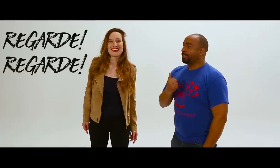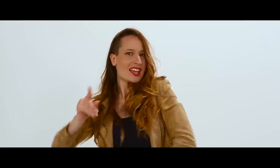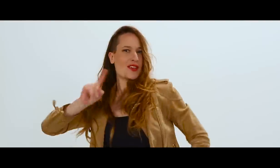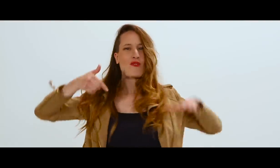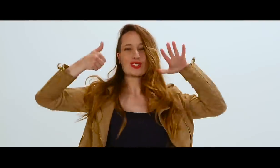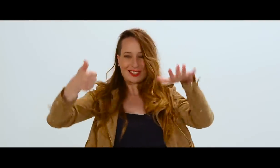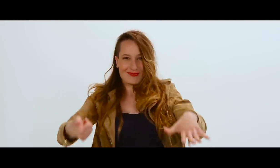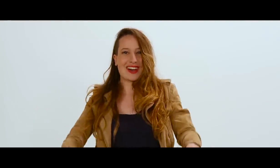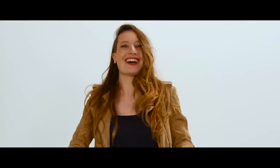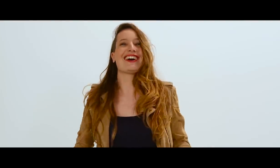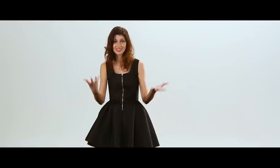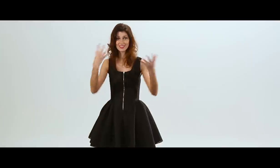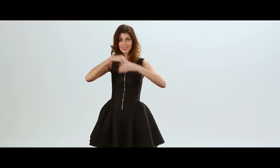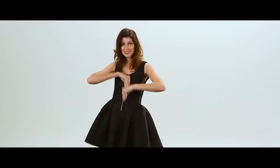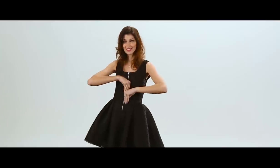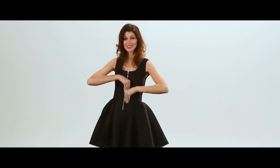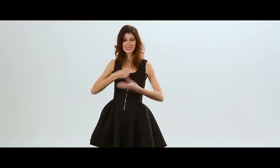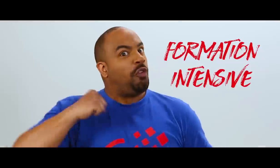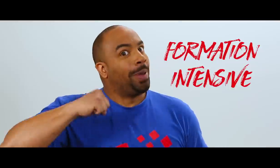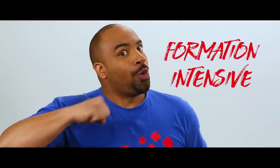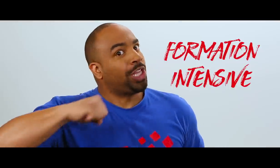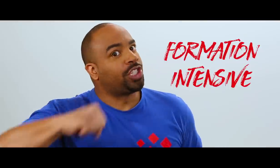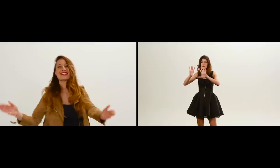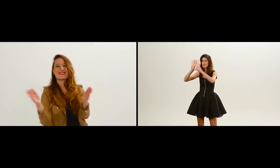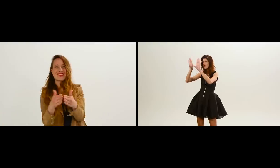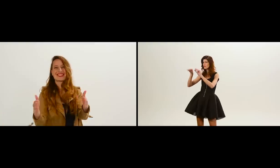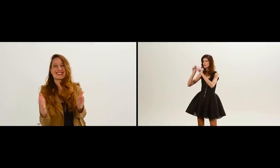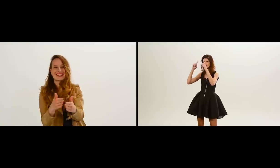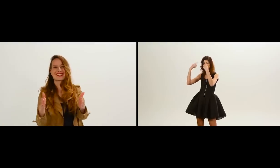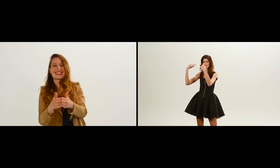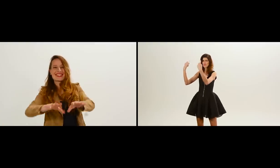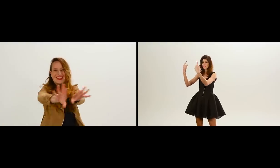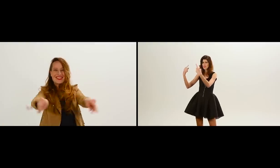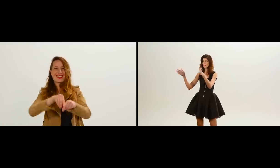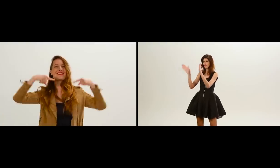il faut 6 mois pour maitriser demande à la famille bélier